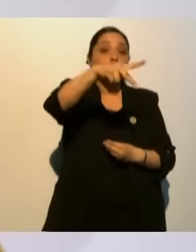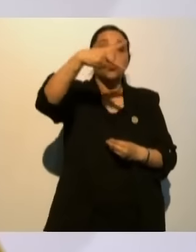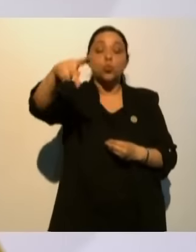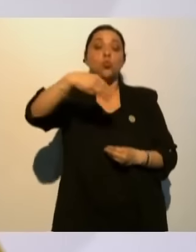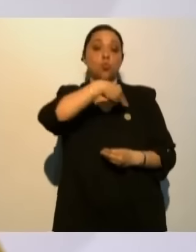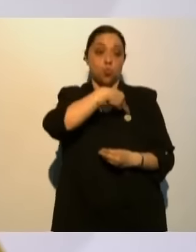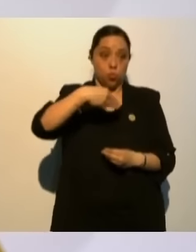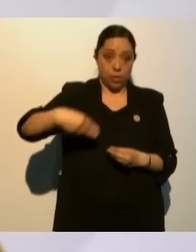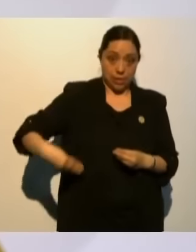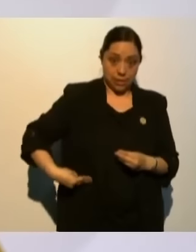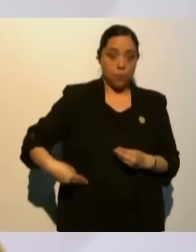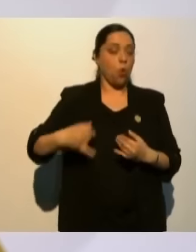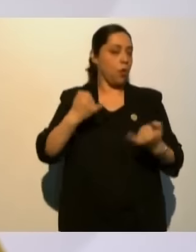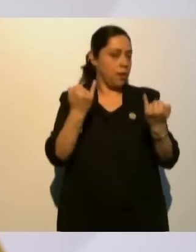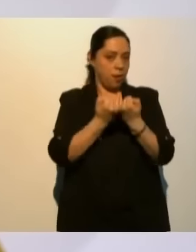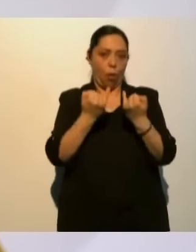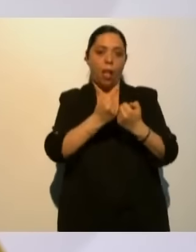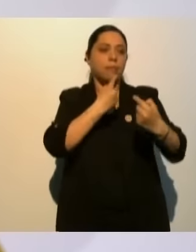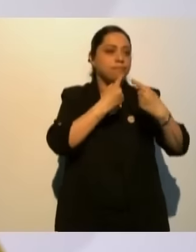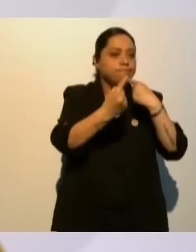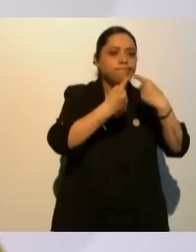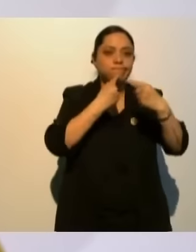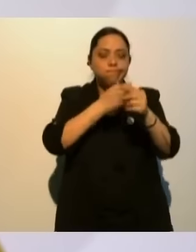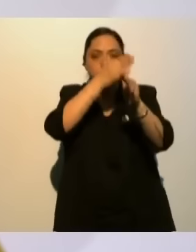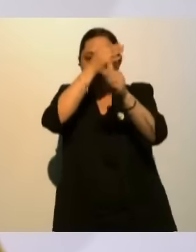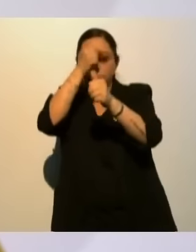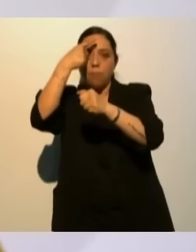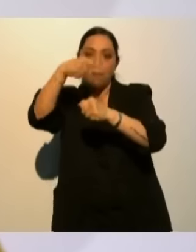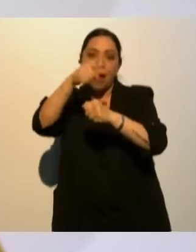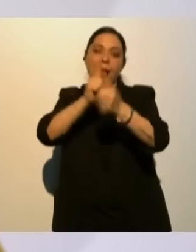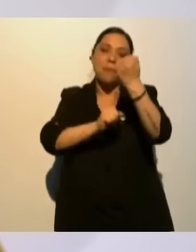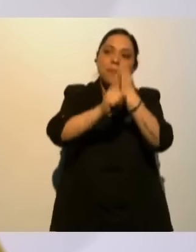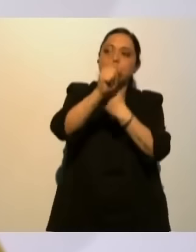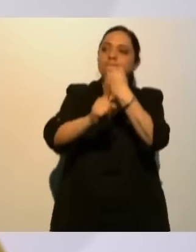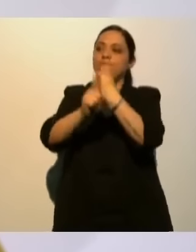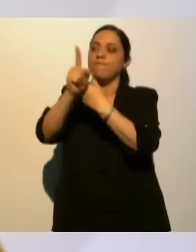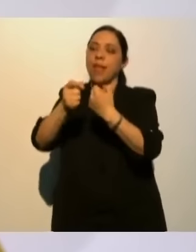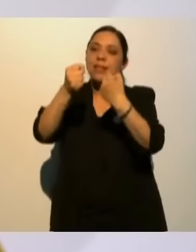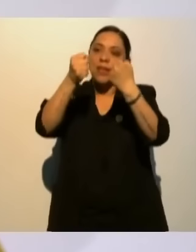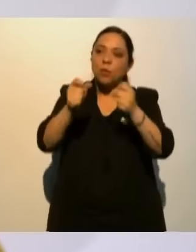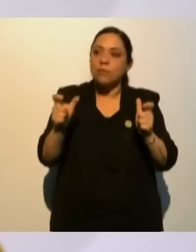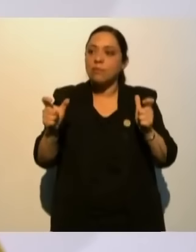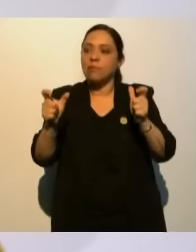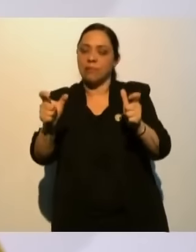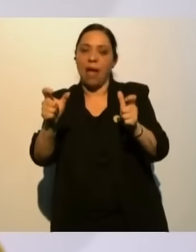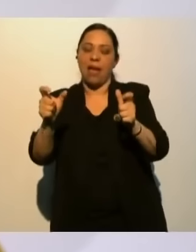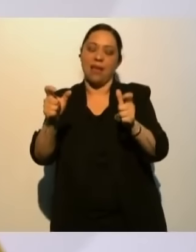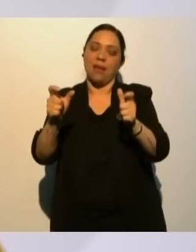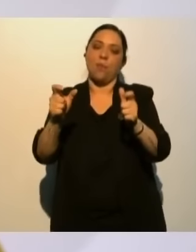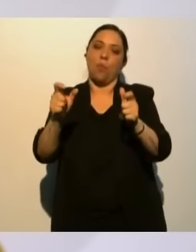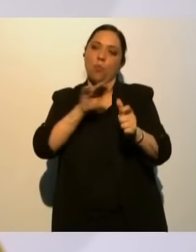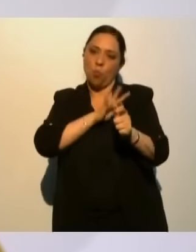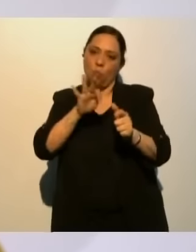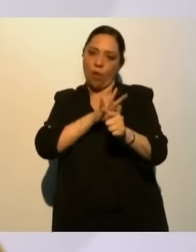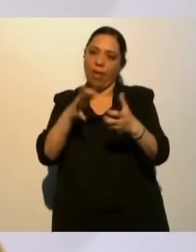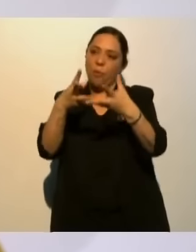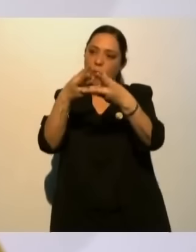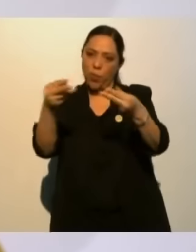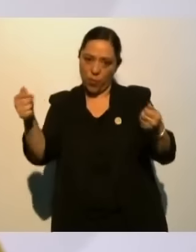los problemas de seguridad que tenemos y en particular uno de ellos que es el primer punto